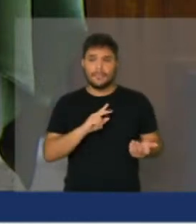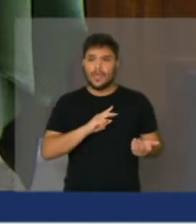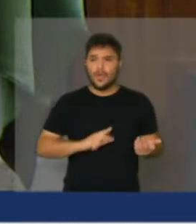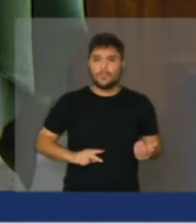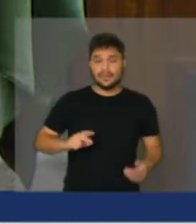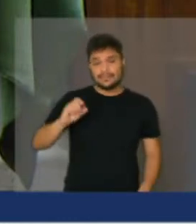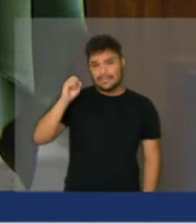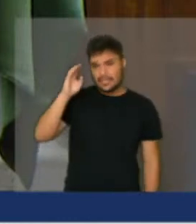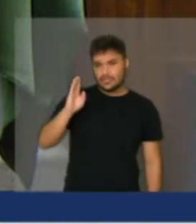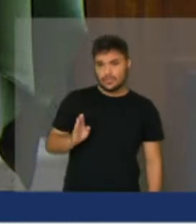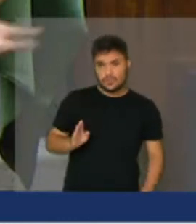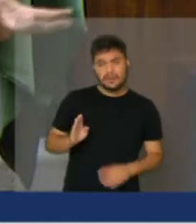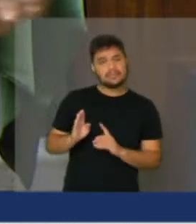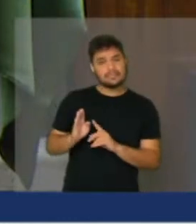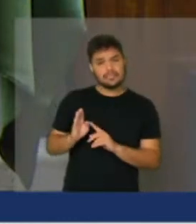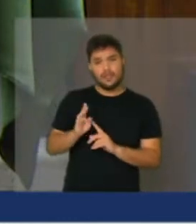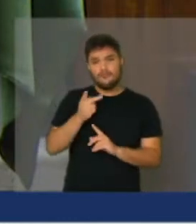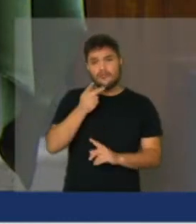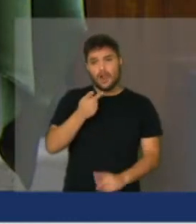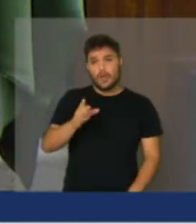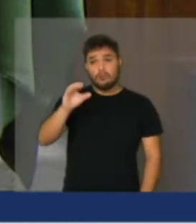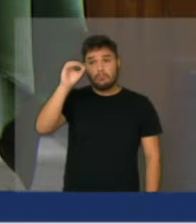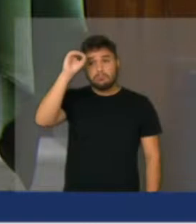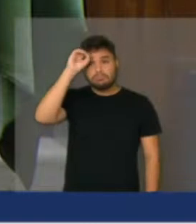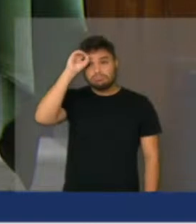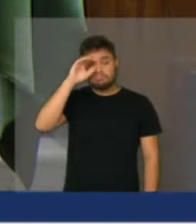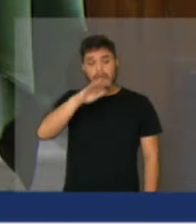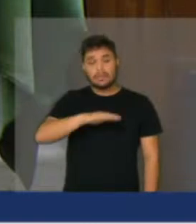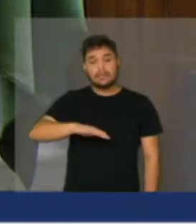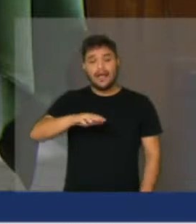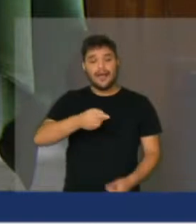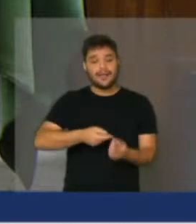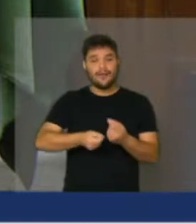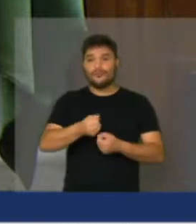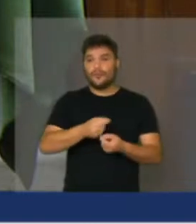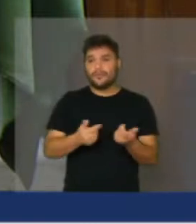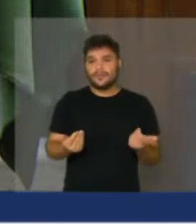DIZ IGNORANTE EM ECONOMIA. MAS NÃO É IGNORANTE SÓ EM ECONOMIA EM IGNORANTE EM RELAÇÃO A TODA A REALIDADE